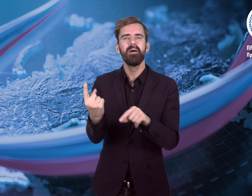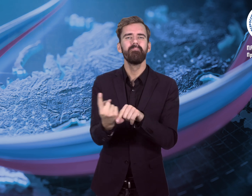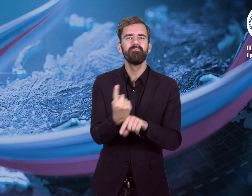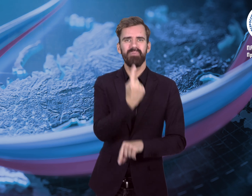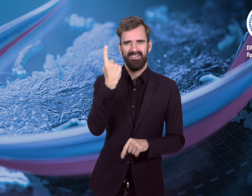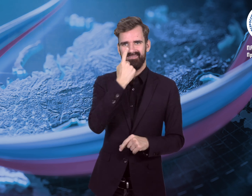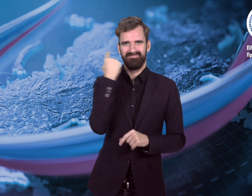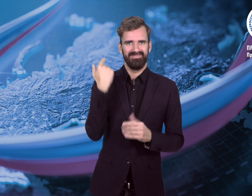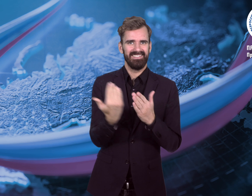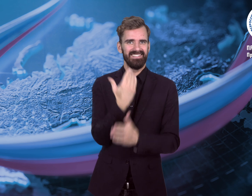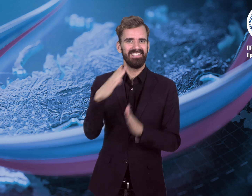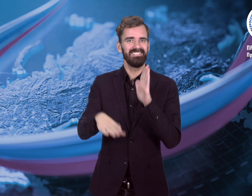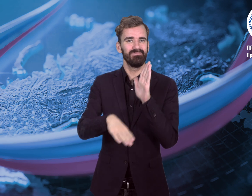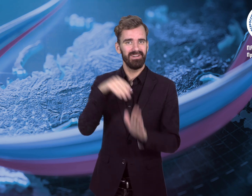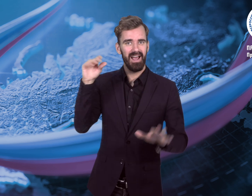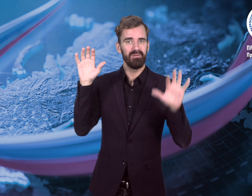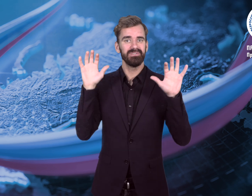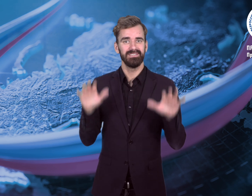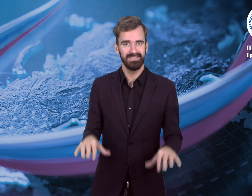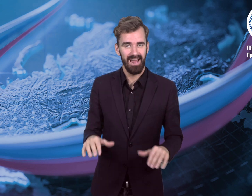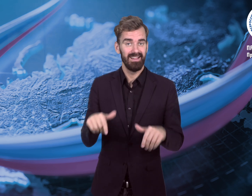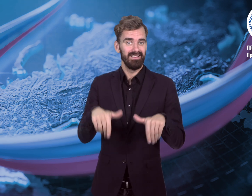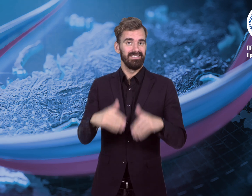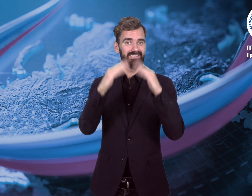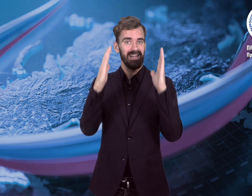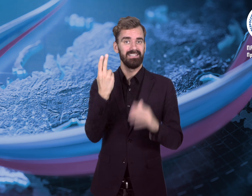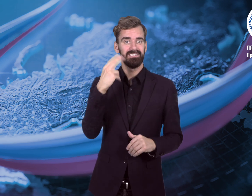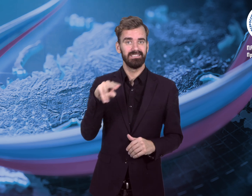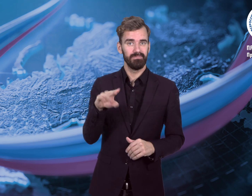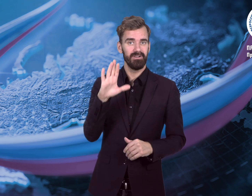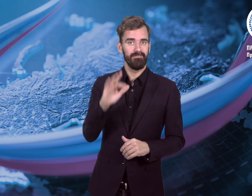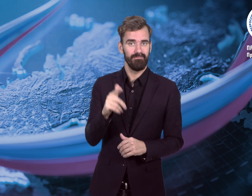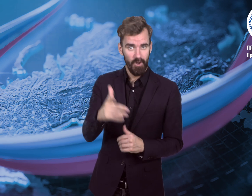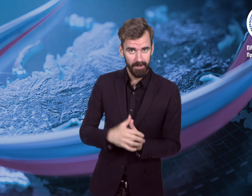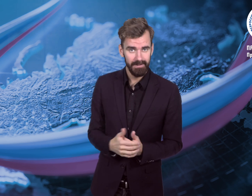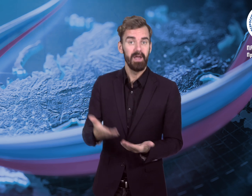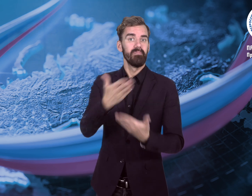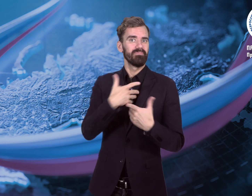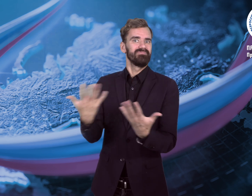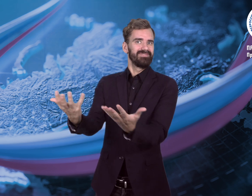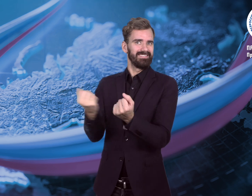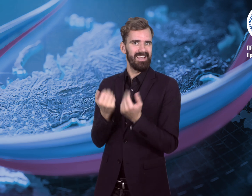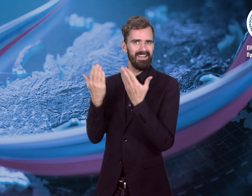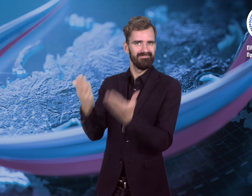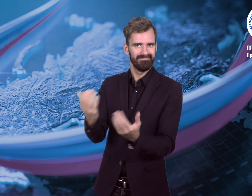для впервые избранных председателей в здании ЦП.